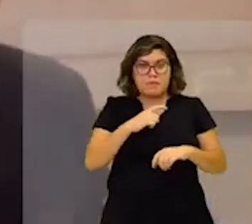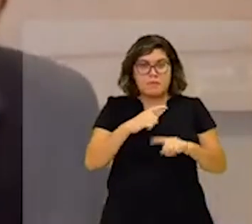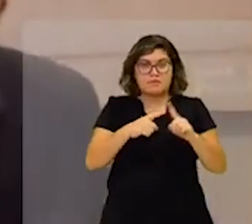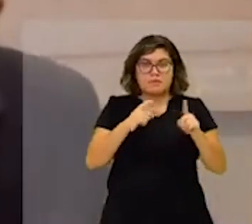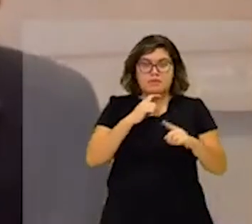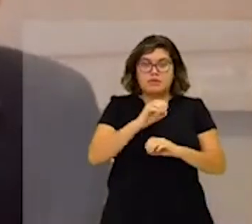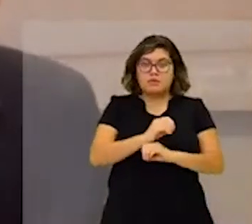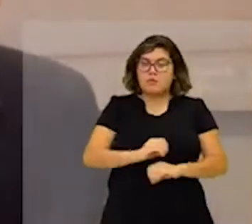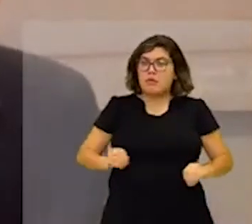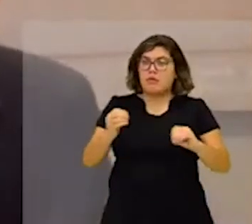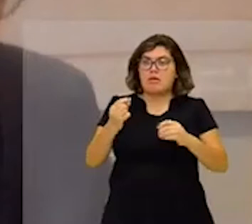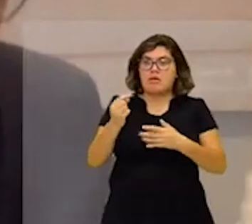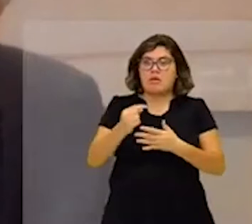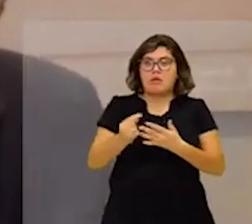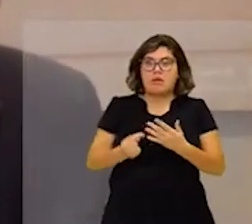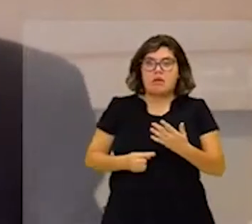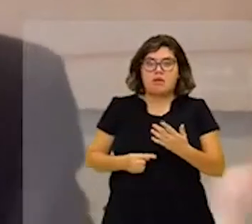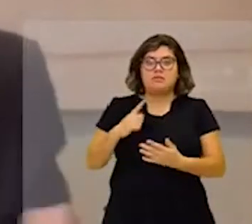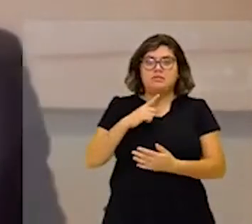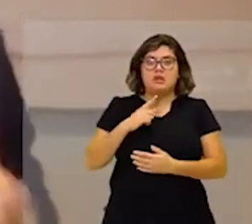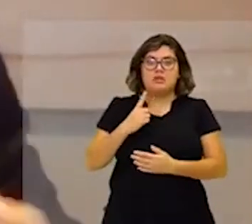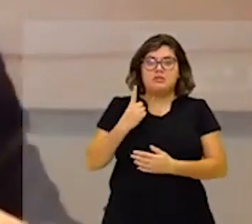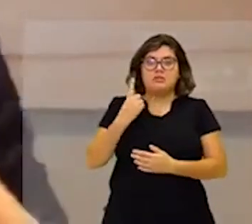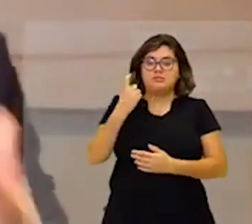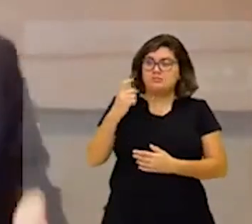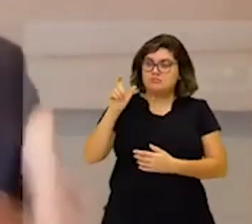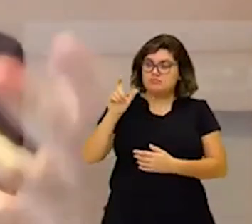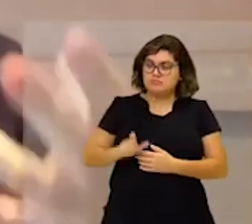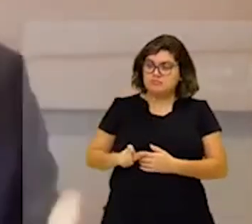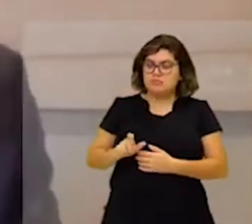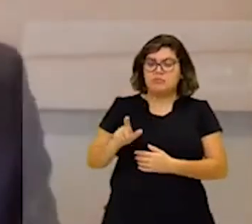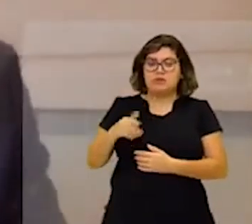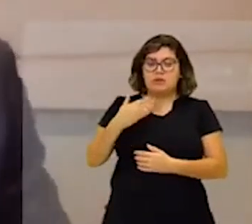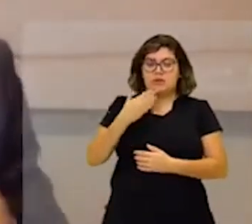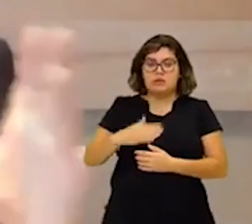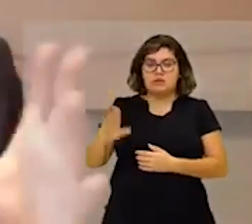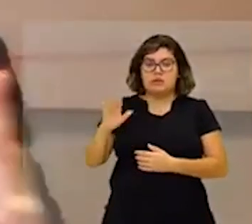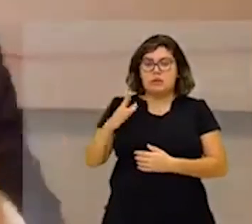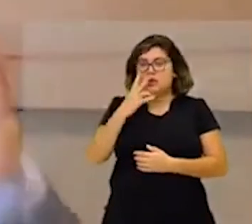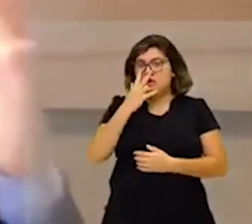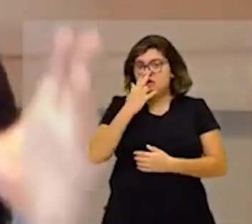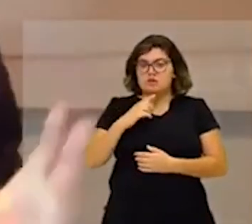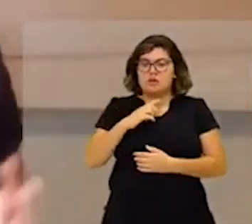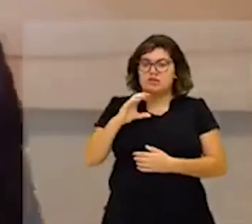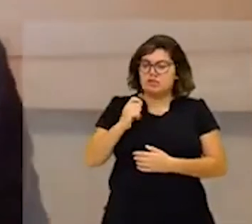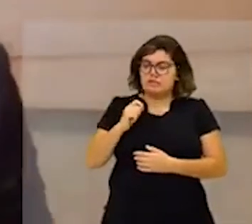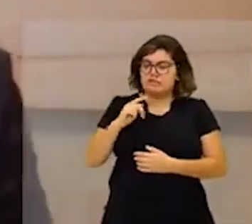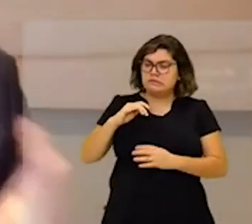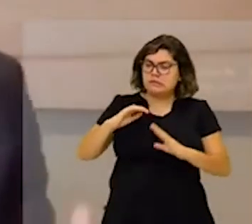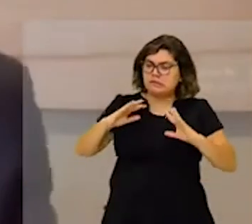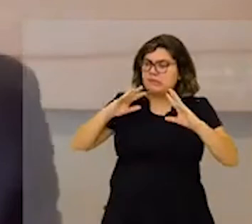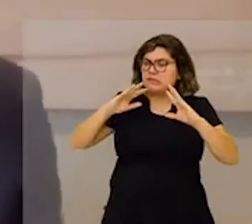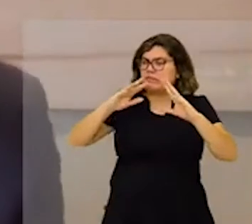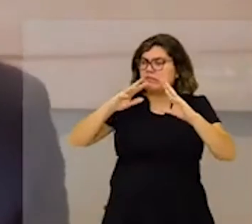pega um um cor aí candidato sofre cai a chapa inteiro mas nós criaremos um litígio judicial